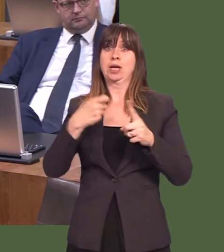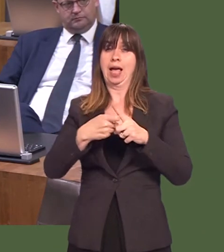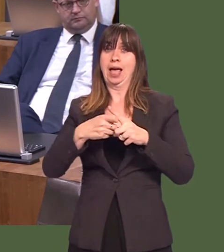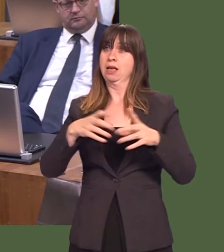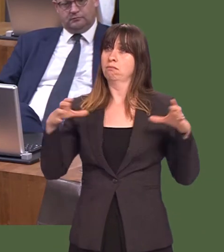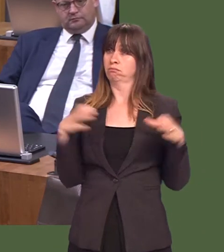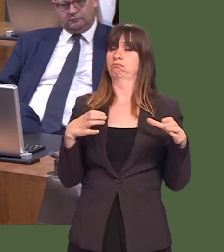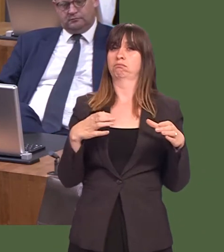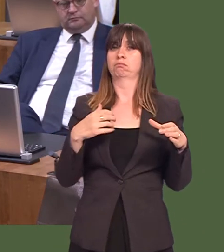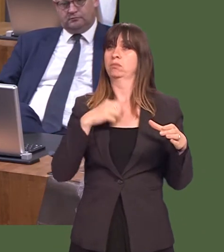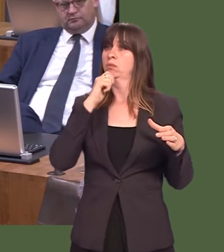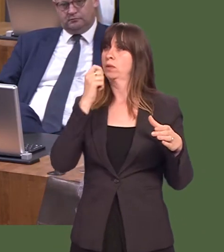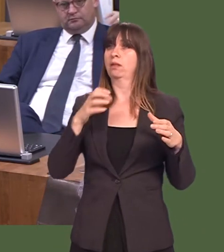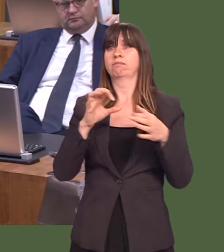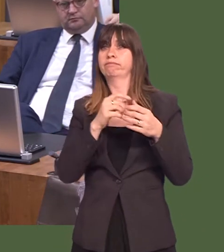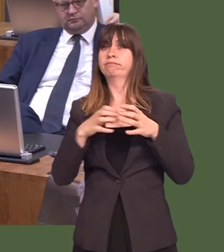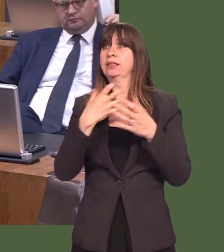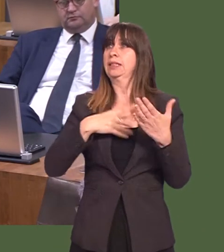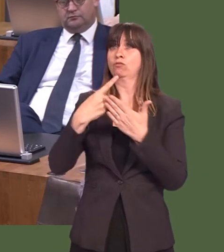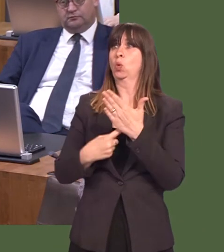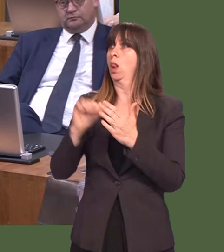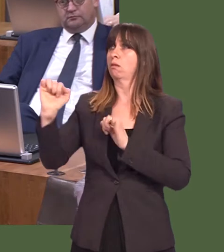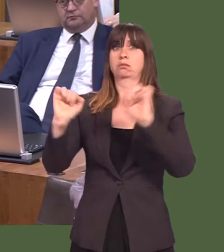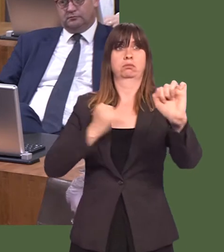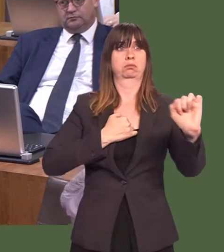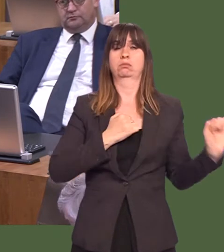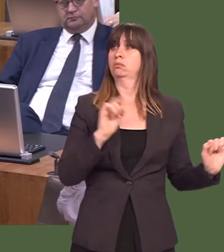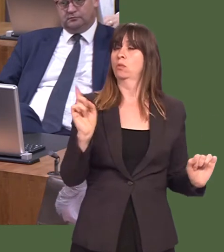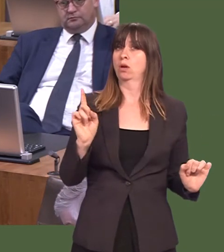Os nad ydym yn berchen y rheolau, nid ydym yn mynd i gymryd sylw ohonyn nhw.